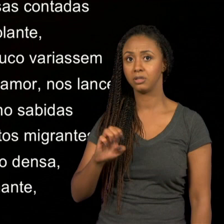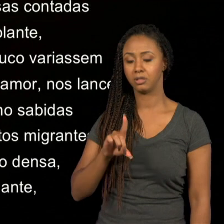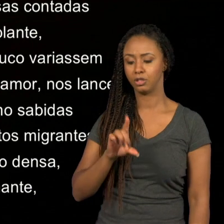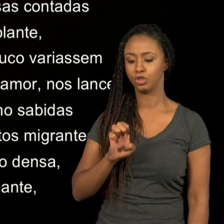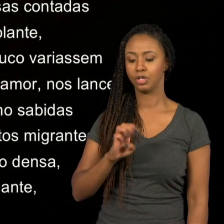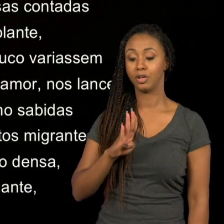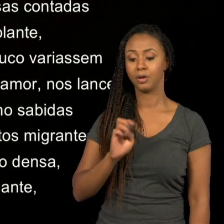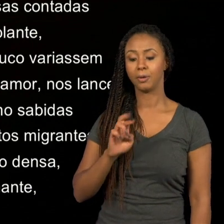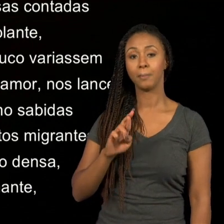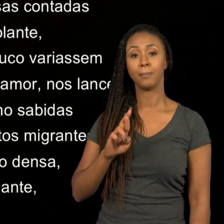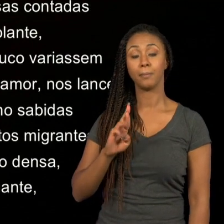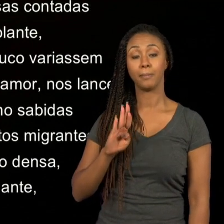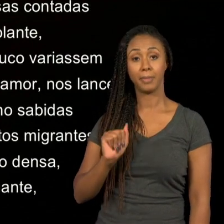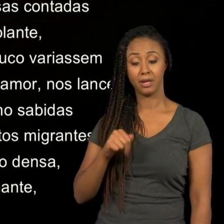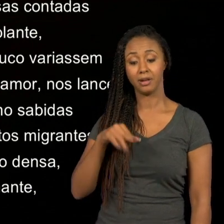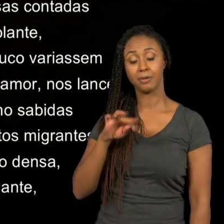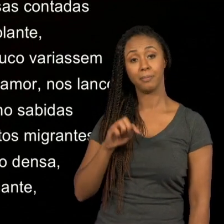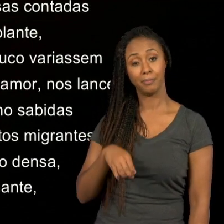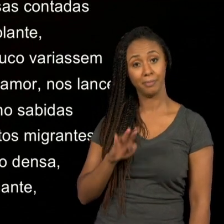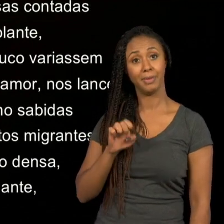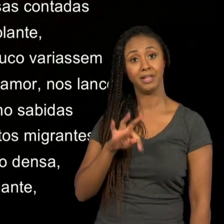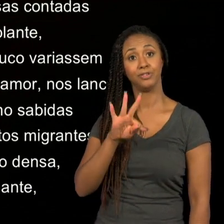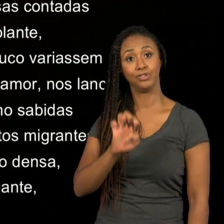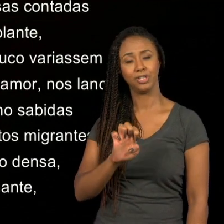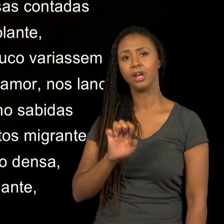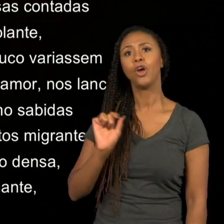É, PORTANTO, TRAZIDA DA FEIRA, COMO DIZ AQUI O